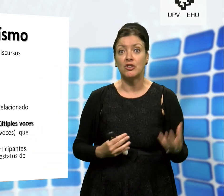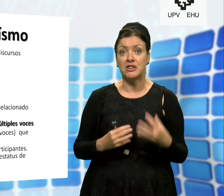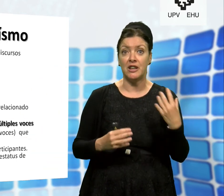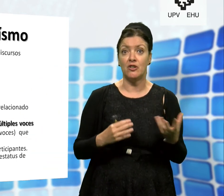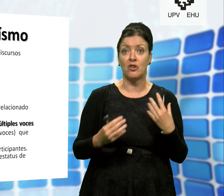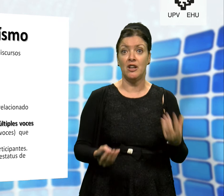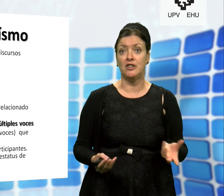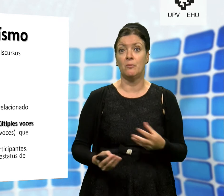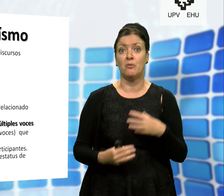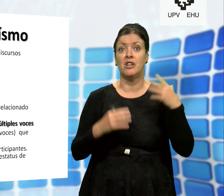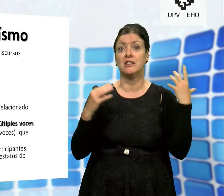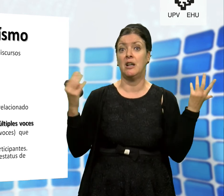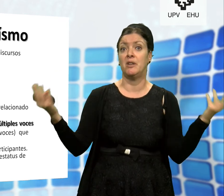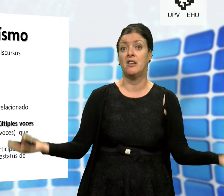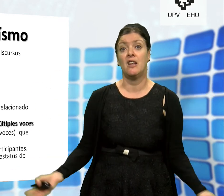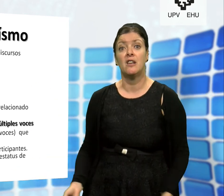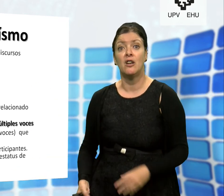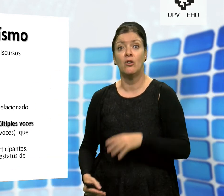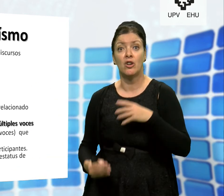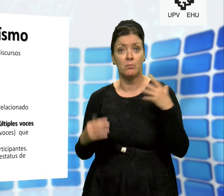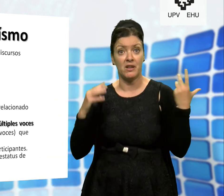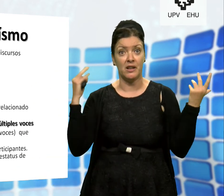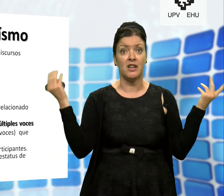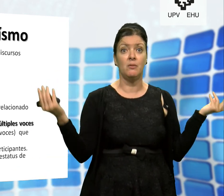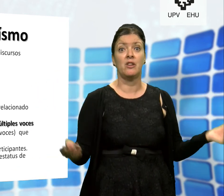los escenarios sociales, como podrían ser el aprendizaje dialógico paciente activo,